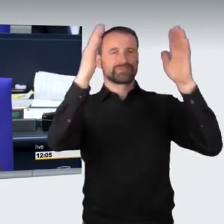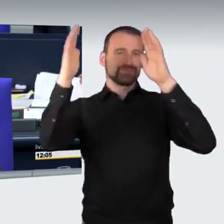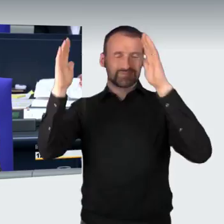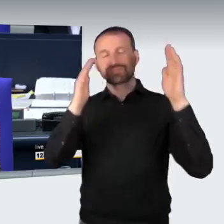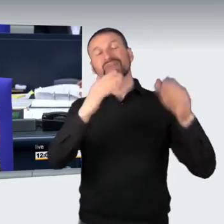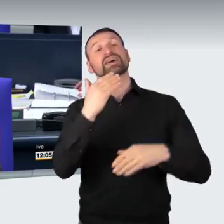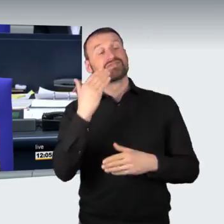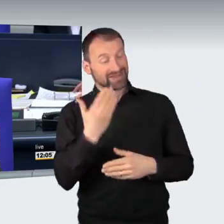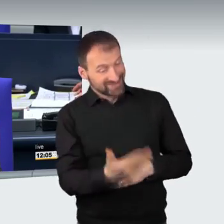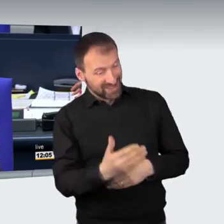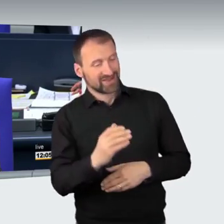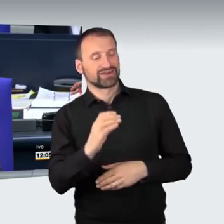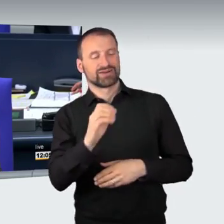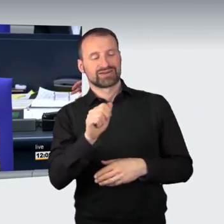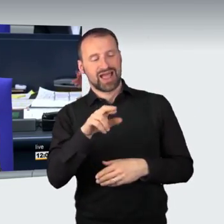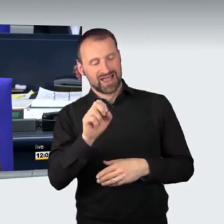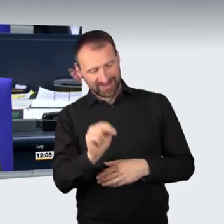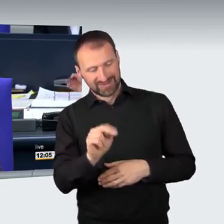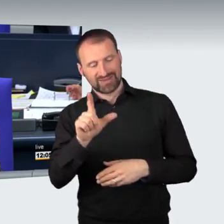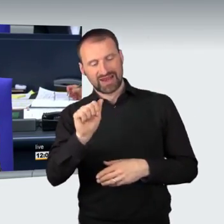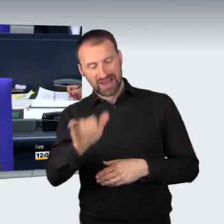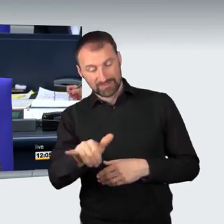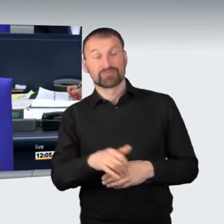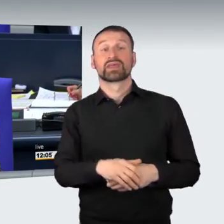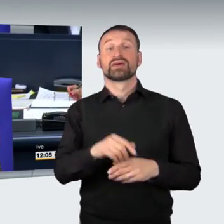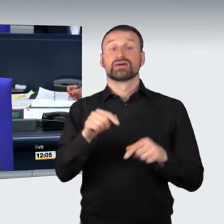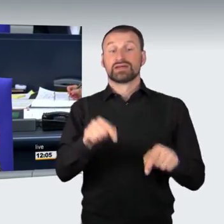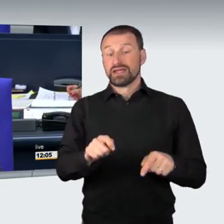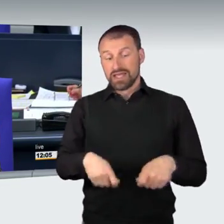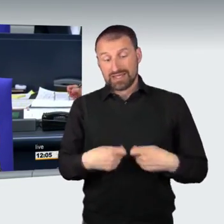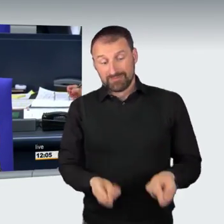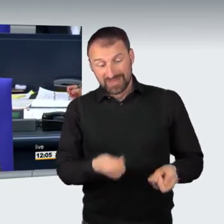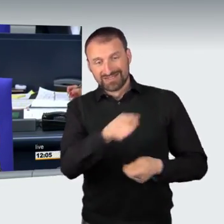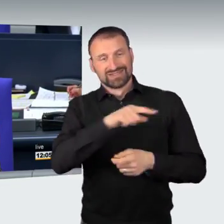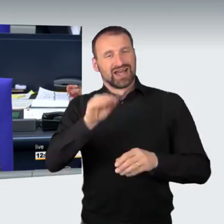und Schriftführern ermittelte Ergebnis der namentlichen Abstimmung